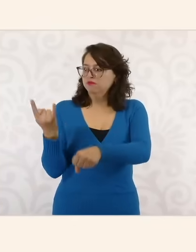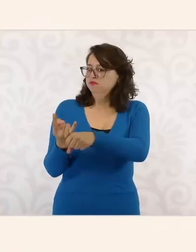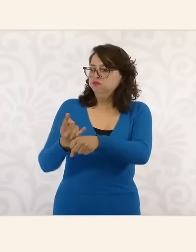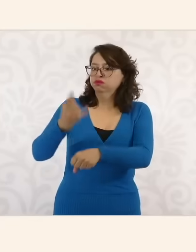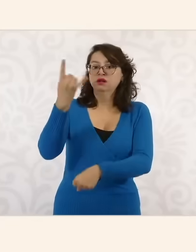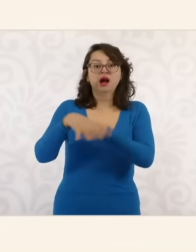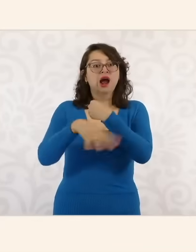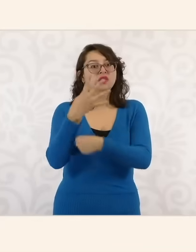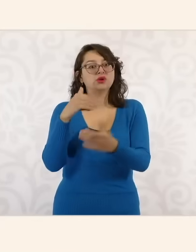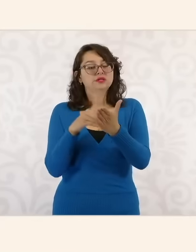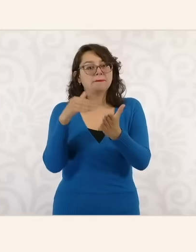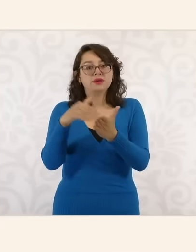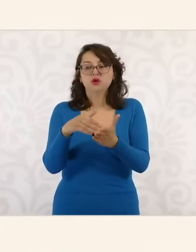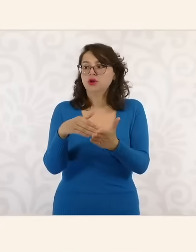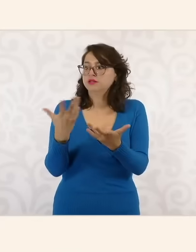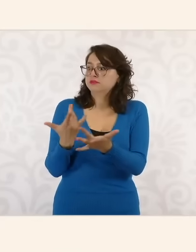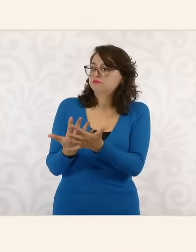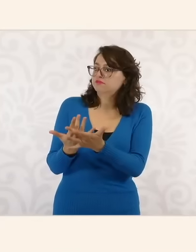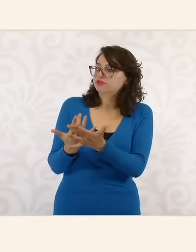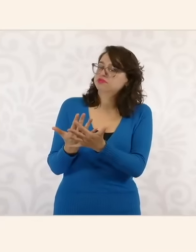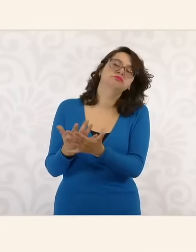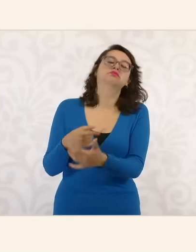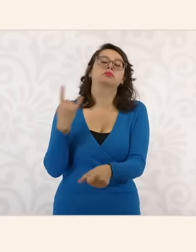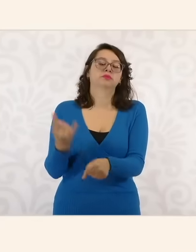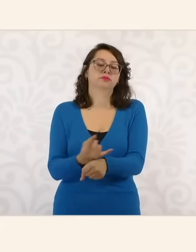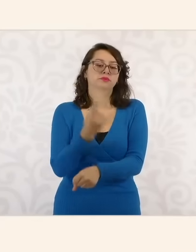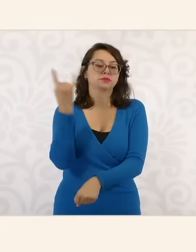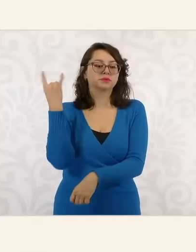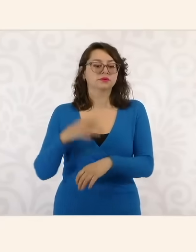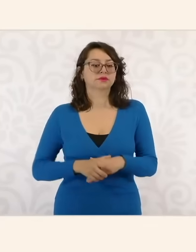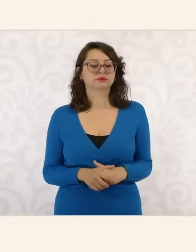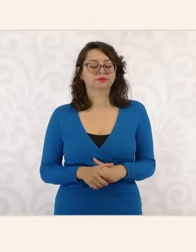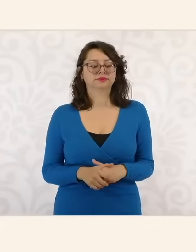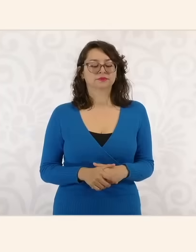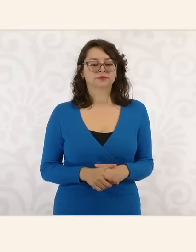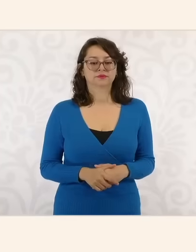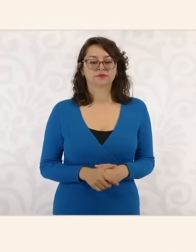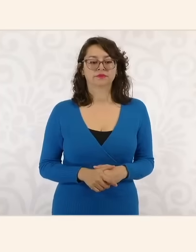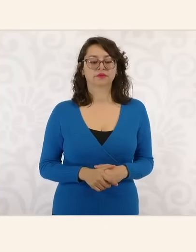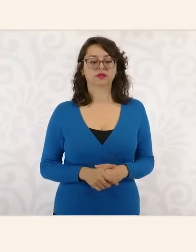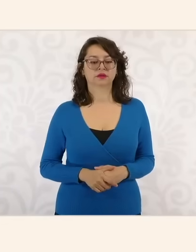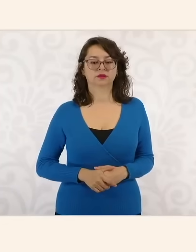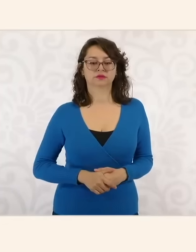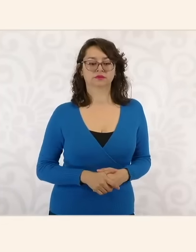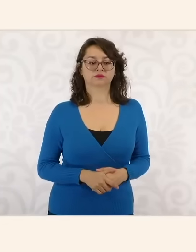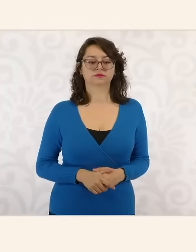14 millones de piezas de las 21 que se les han pedido. Tenemos también proveedores como Medical